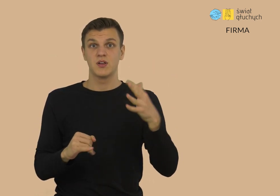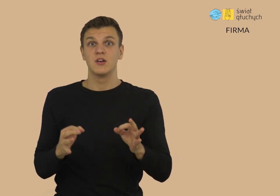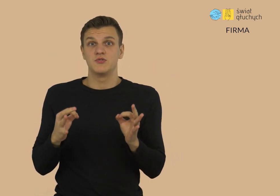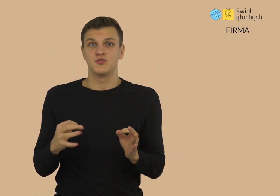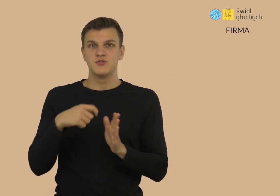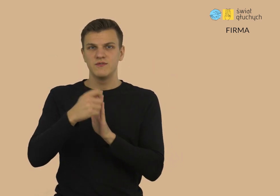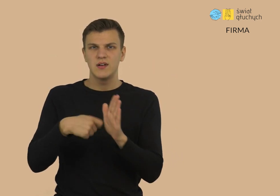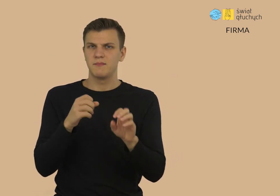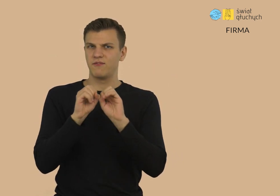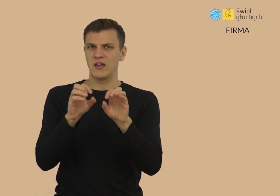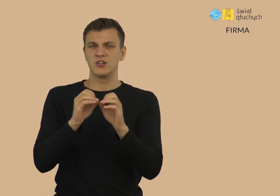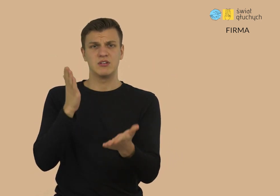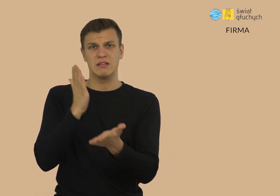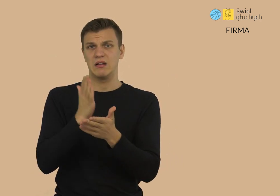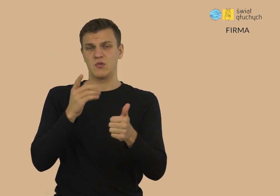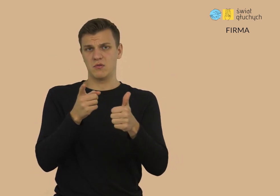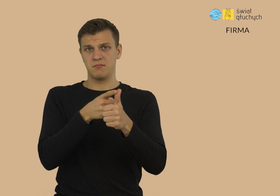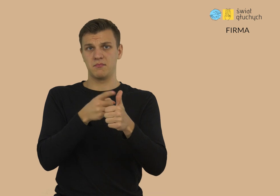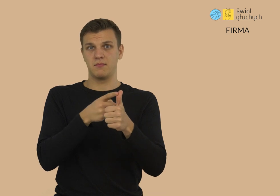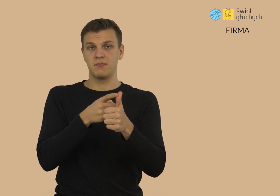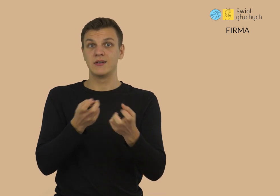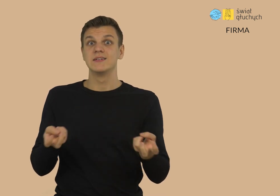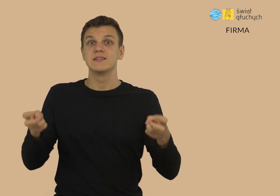Podpowiem Ci, jak wypełnić wniosek CEIDG-1 w tym pierwszym przypadku,